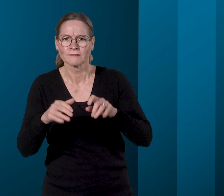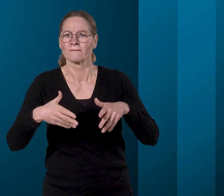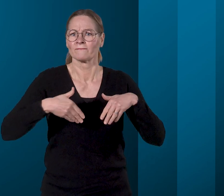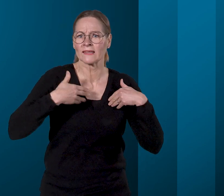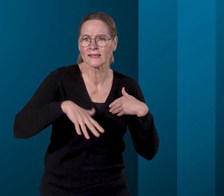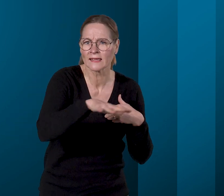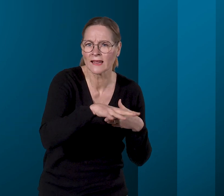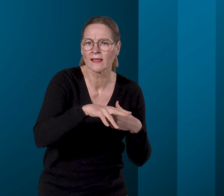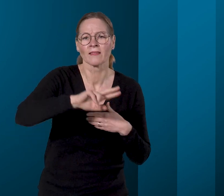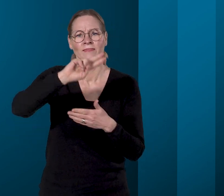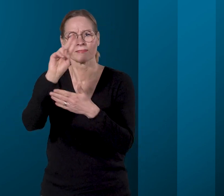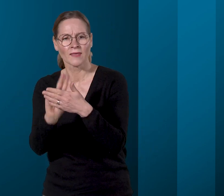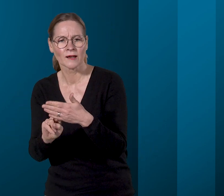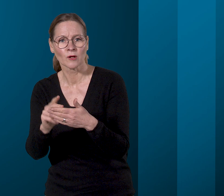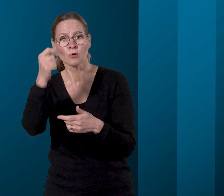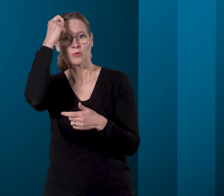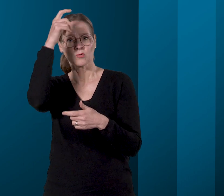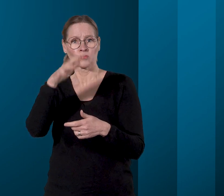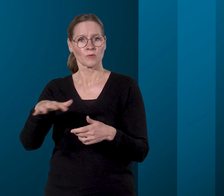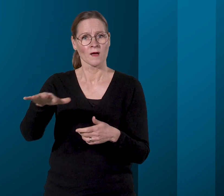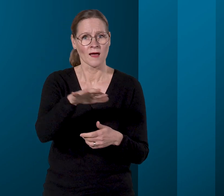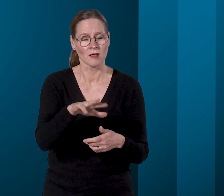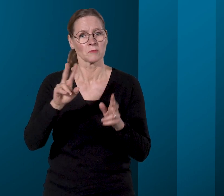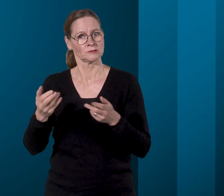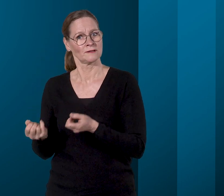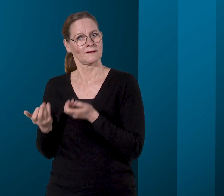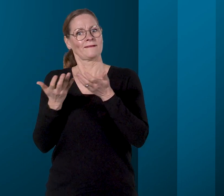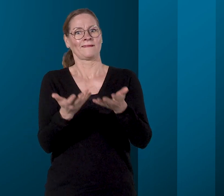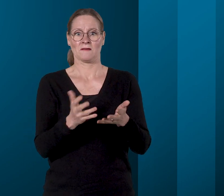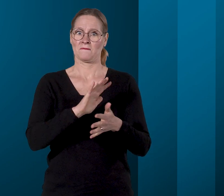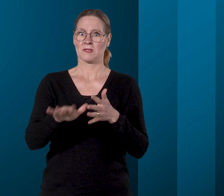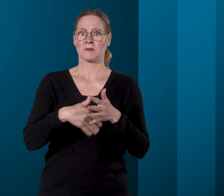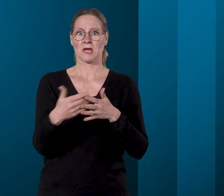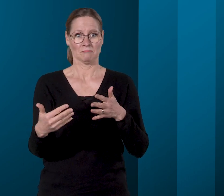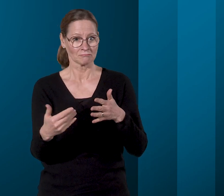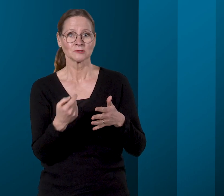viihde-, taide- ja kulttuurialalla ja tuonut viittomakieltä -